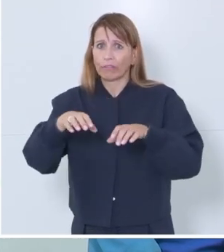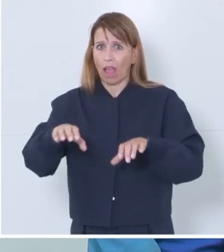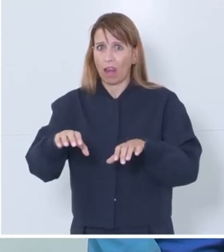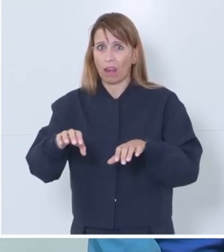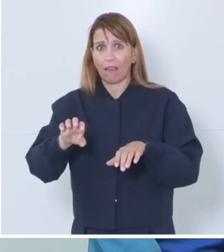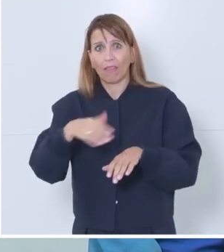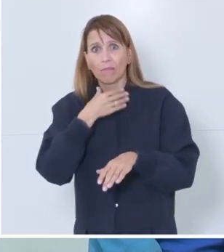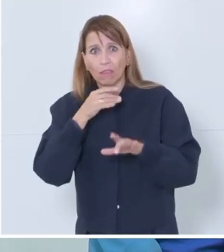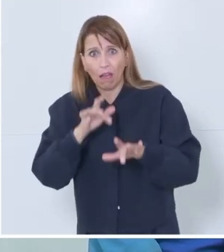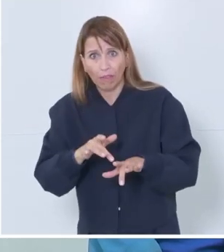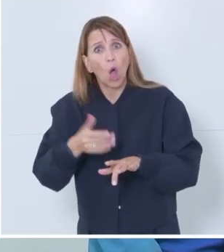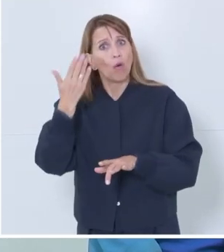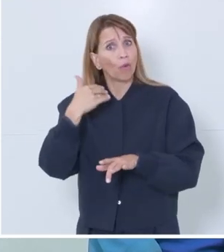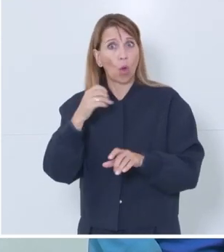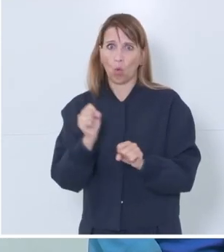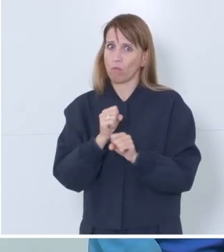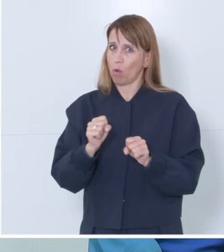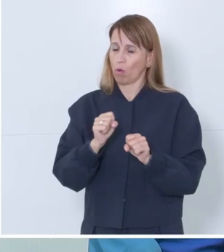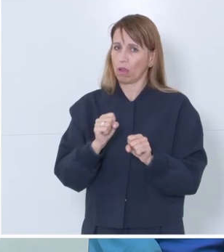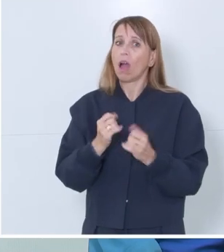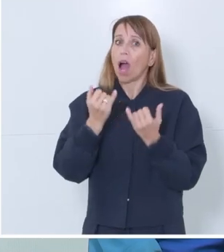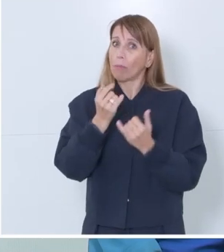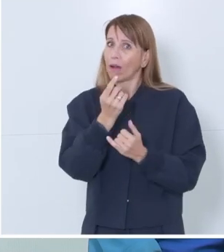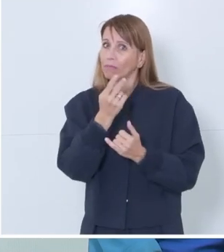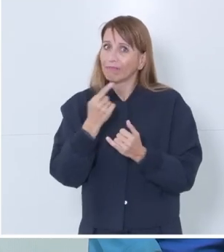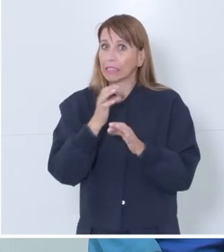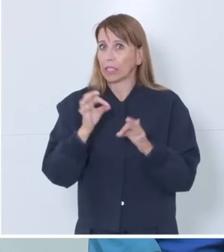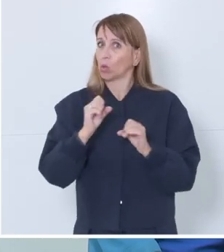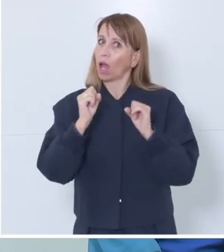dass das nicht immer so war zwischen Zivildienst und Bundesheer und das wünsche ich mir auch in